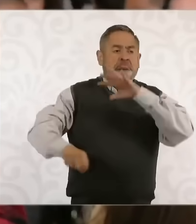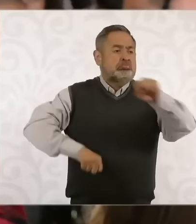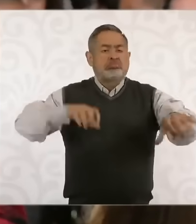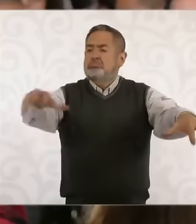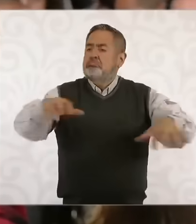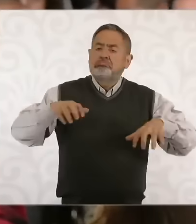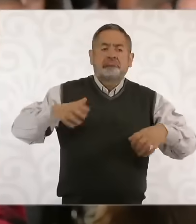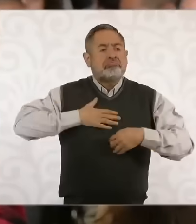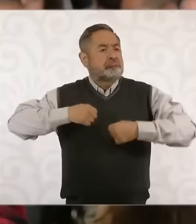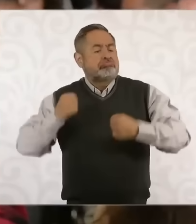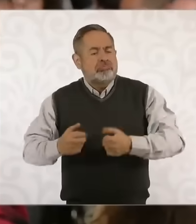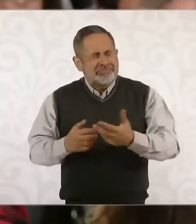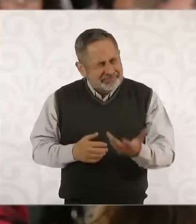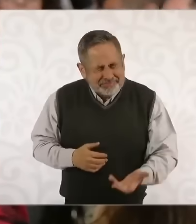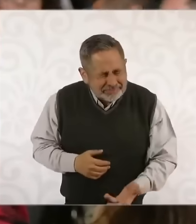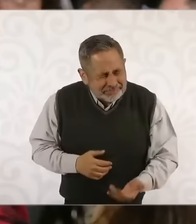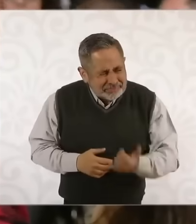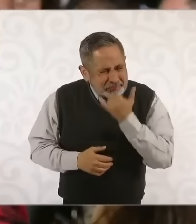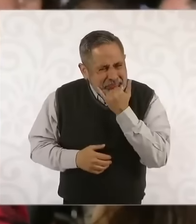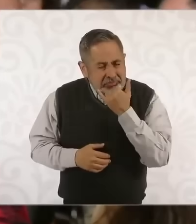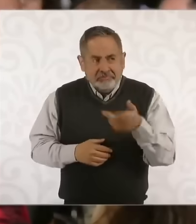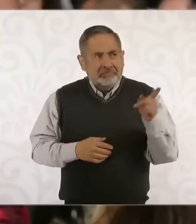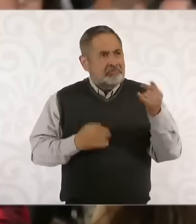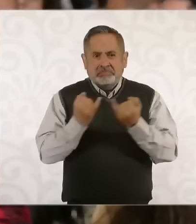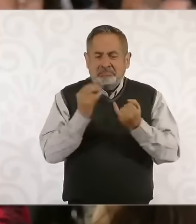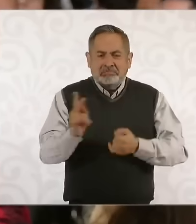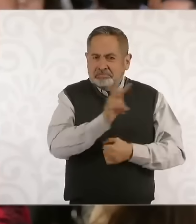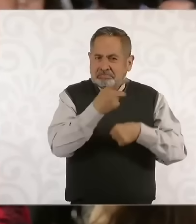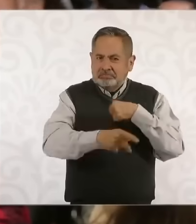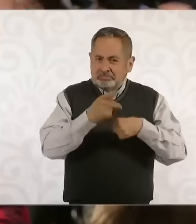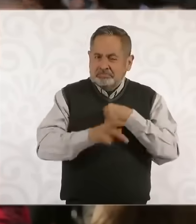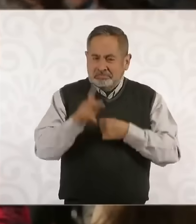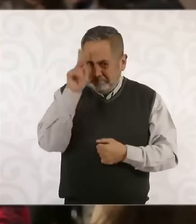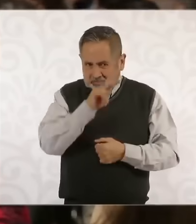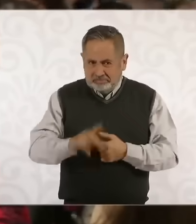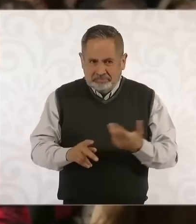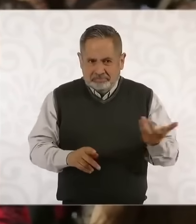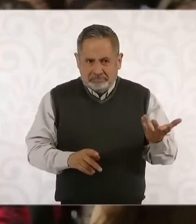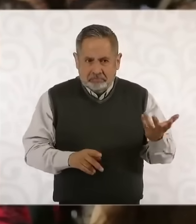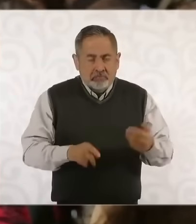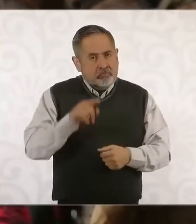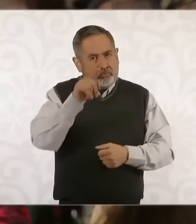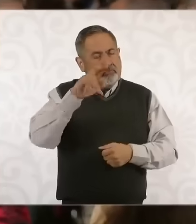recursos. Es decir, un discurso muy peligroso y que sin embargo eh decíamos pues usted tiene esta